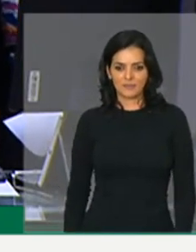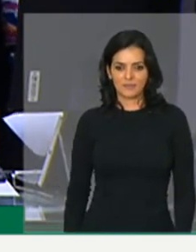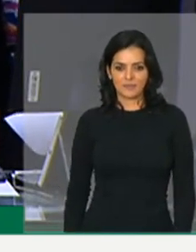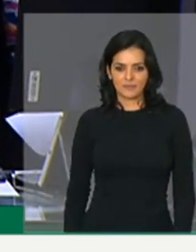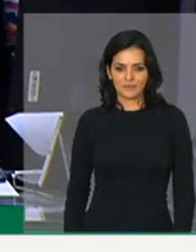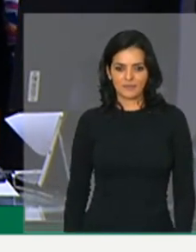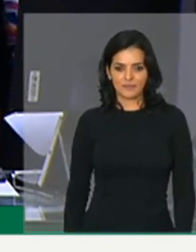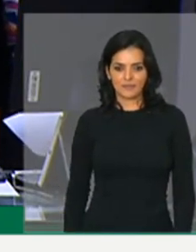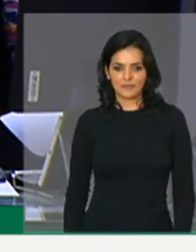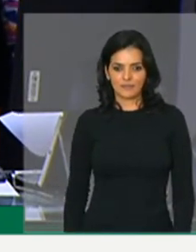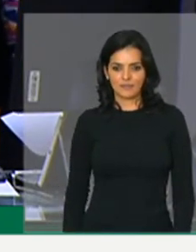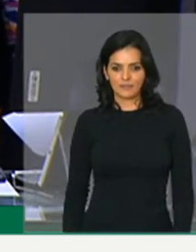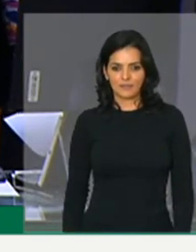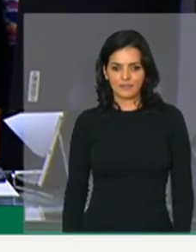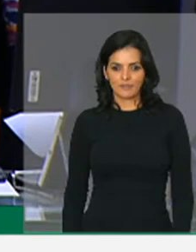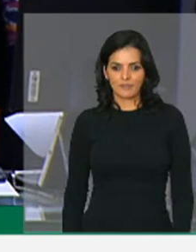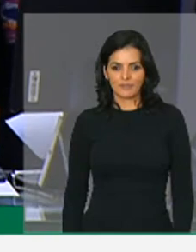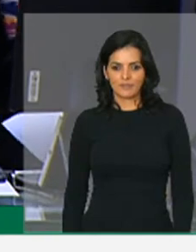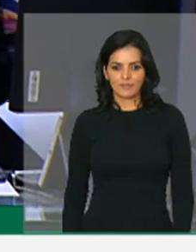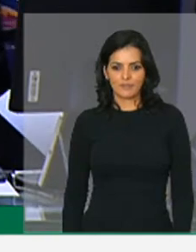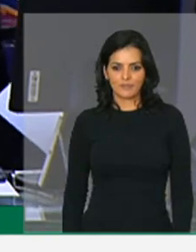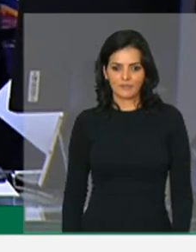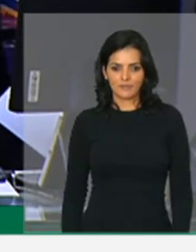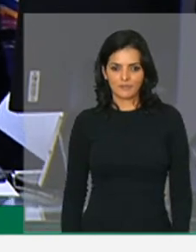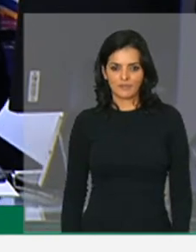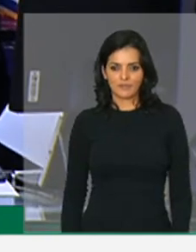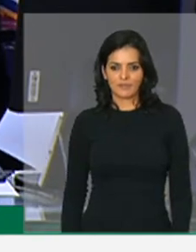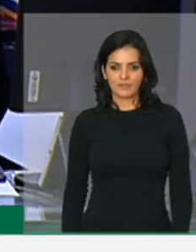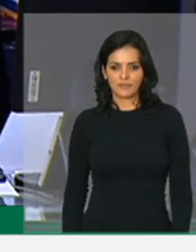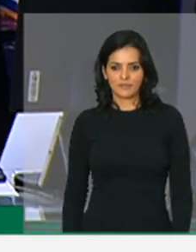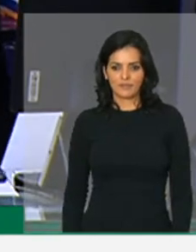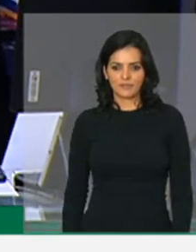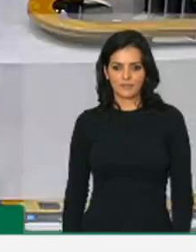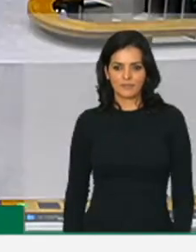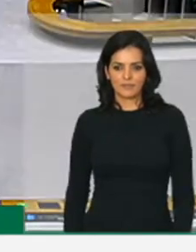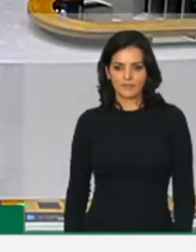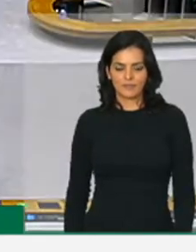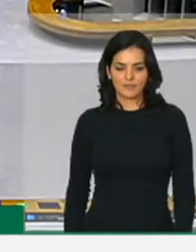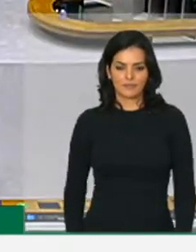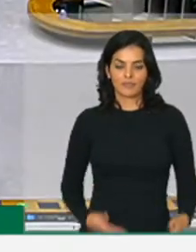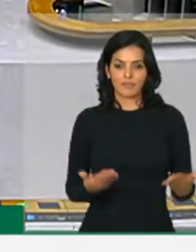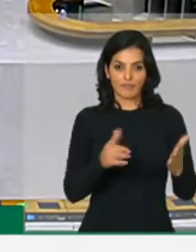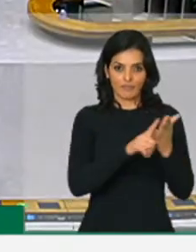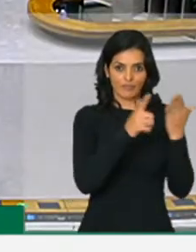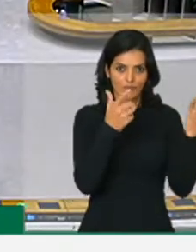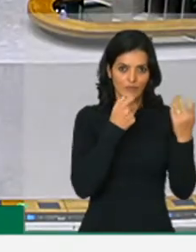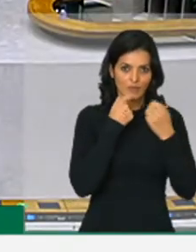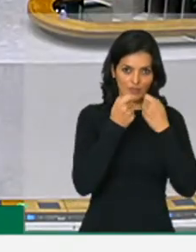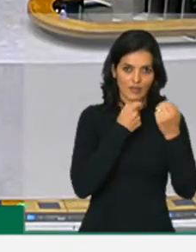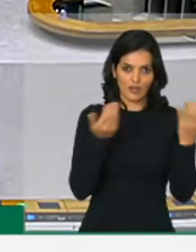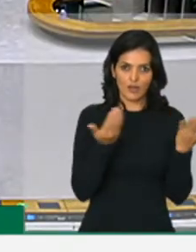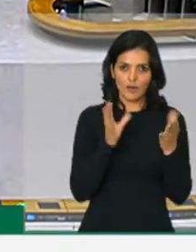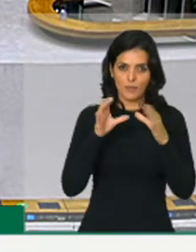ARTIGO. A MEDIDA PROVISÓRIA 1017 [DEP. TALÍRIA PETRONE]: PEQUENAS E MÉDIAS EMPRESAS ESTÃO COM PROBLEMAS PORQUE O GOVERNO BOLSONARO